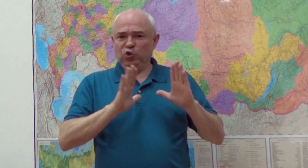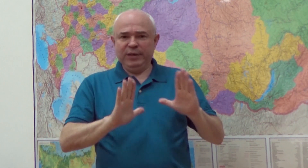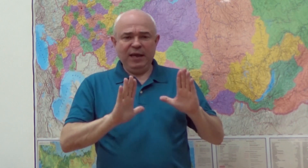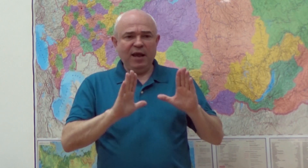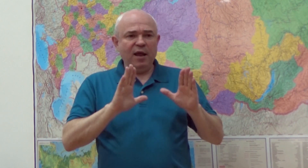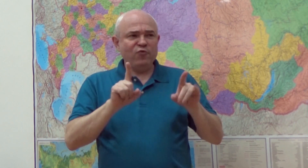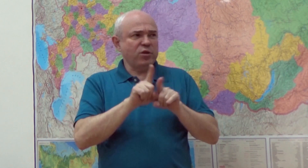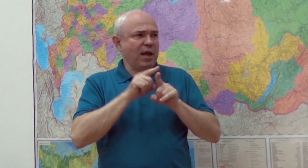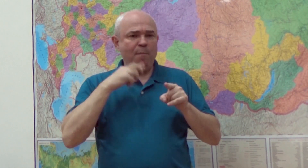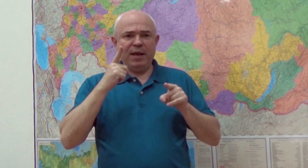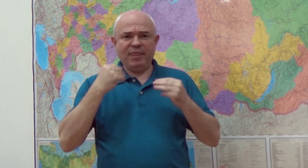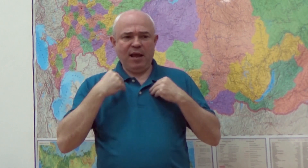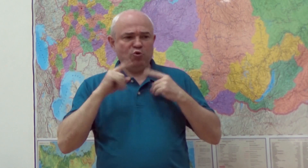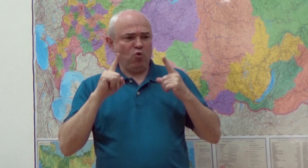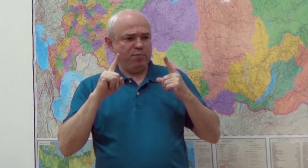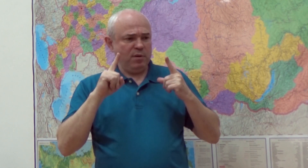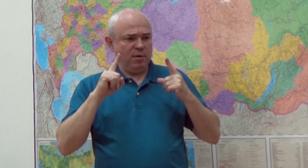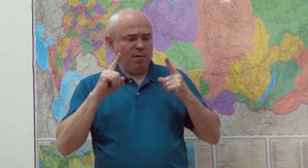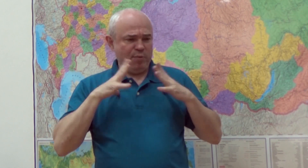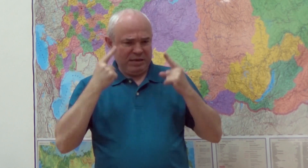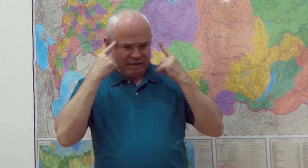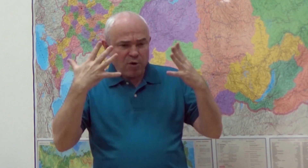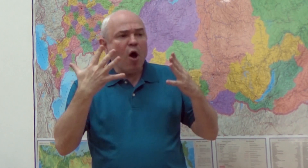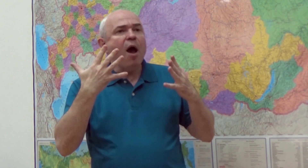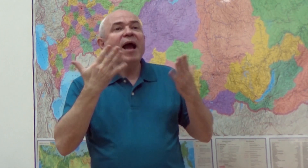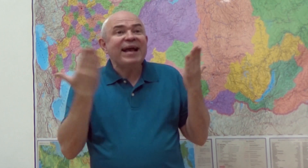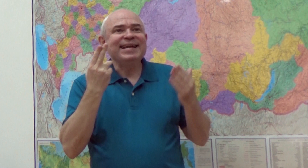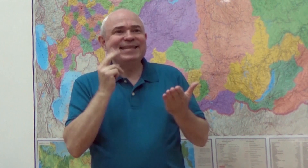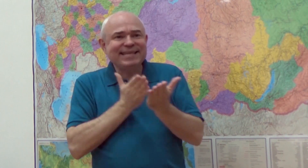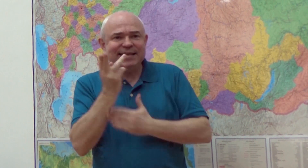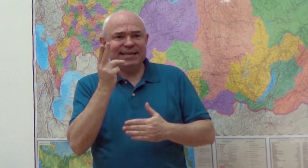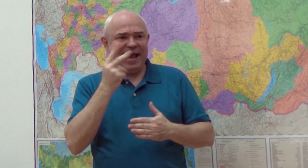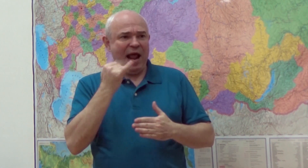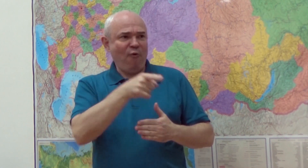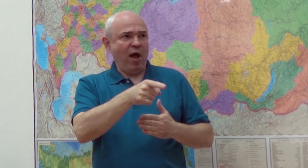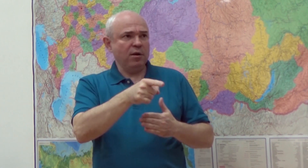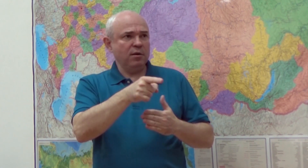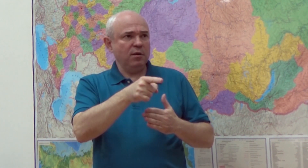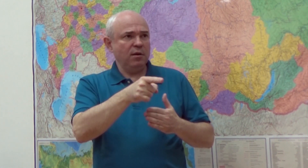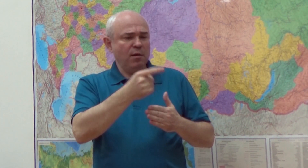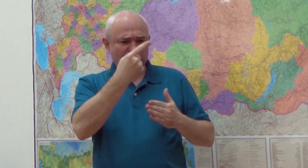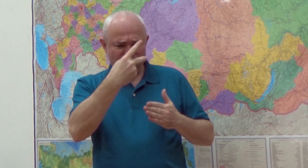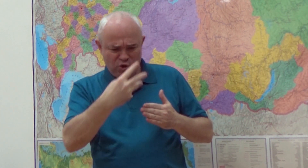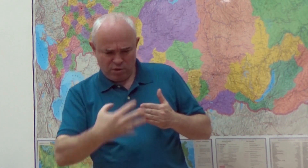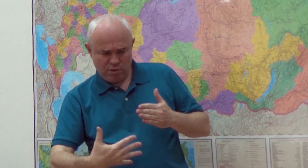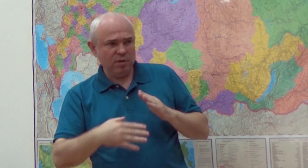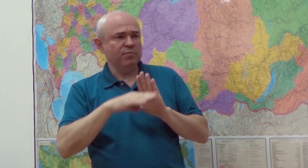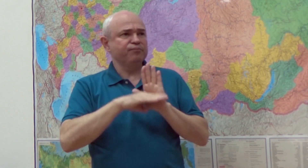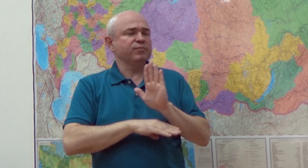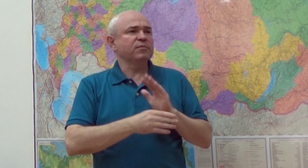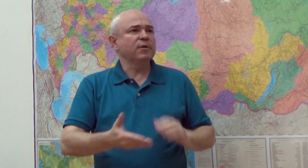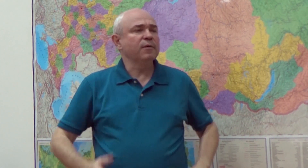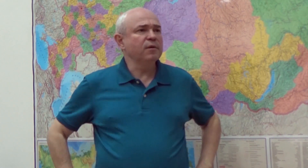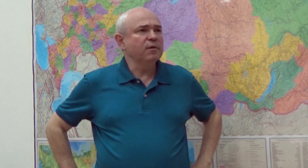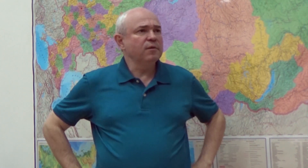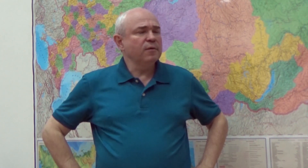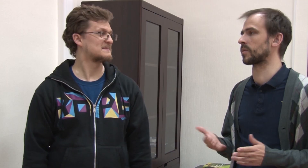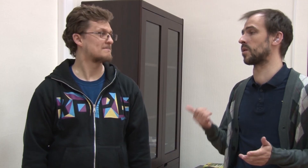Хорошо. Всё-таки я бы хотел, чтобы вы ясно изложили цели вашего путешествия, по пунктам.